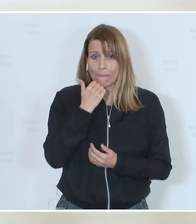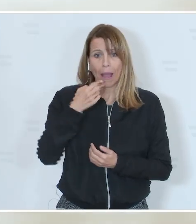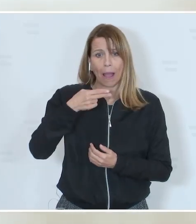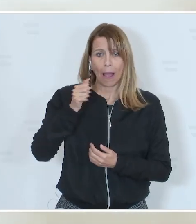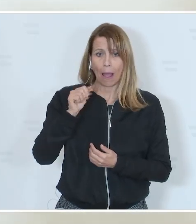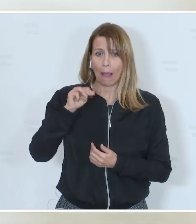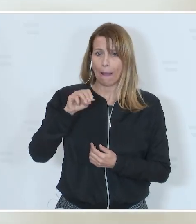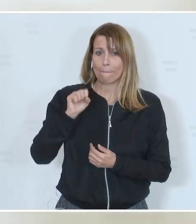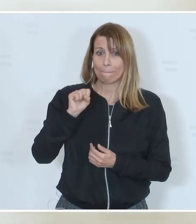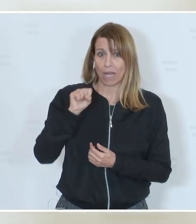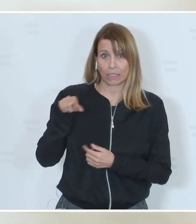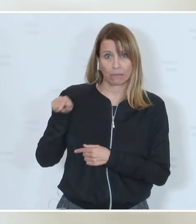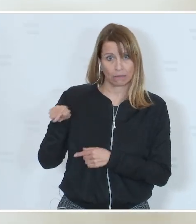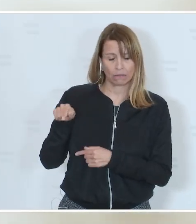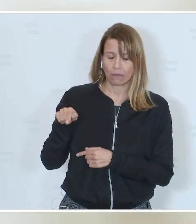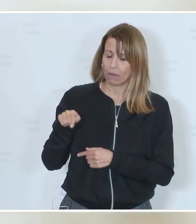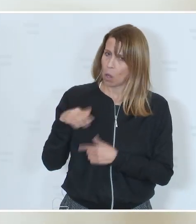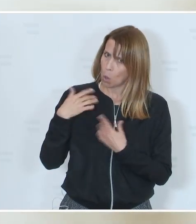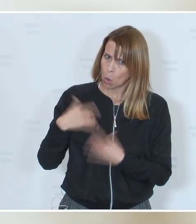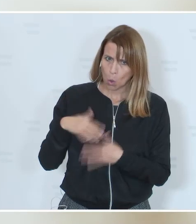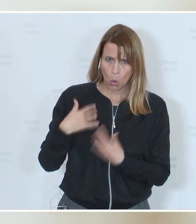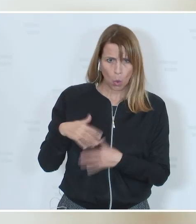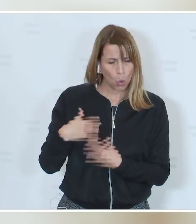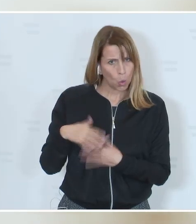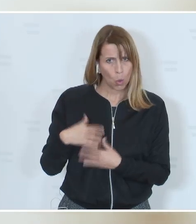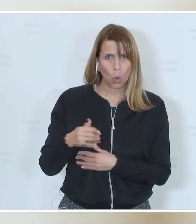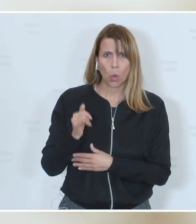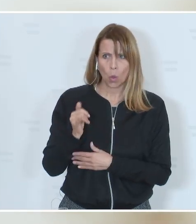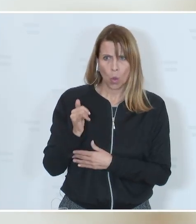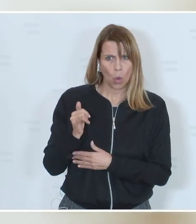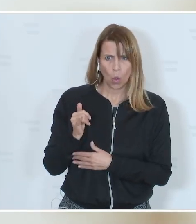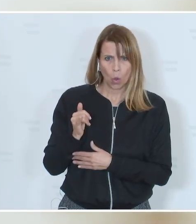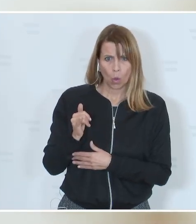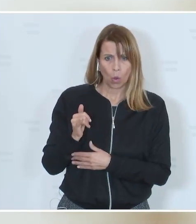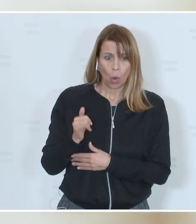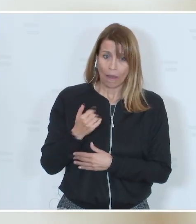grundlegend verurteilen. Natürlich geht es mir darum, die Selbstverteidigung Israels zu stärken.